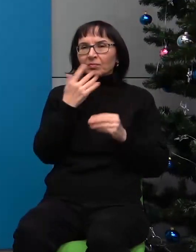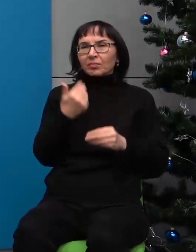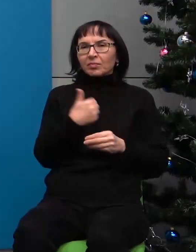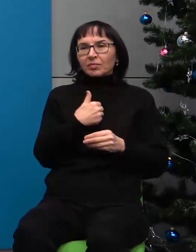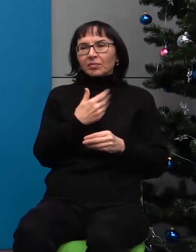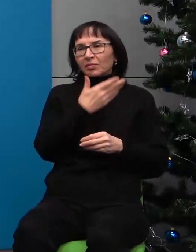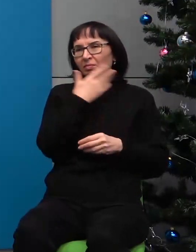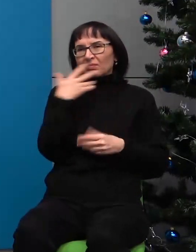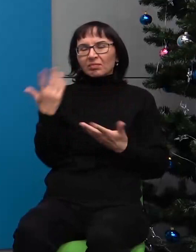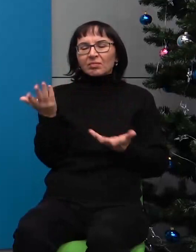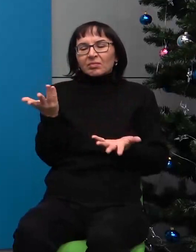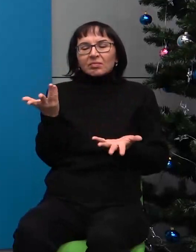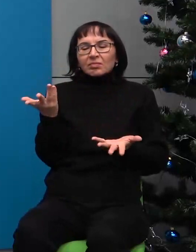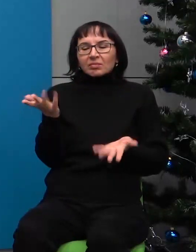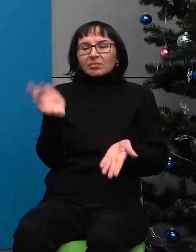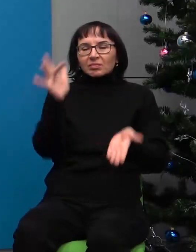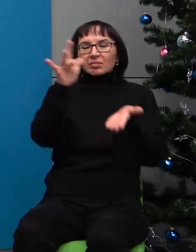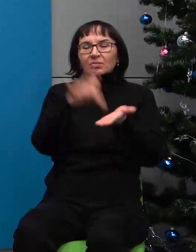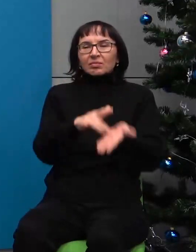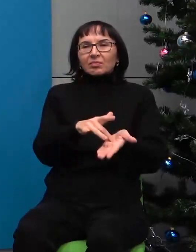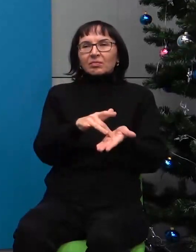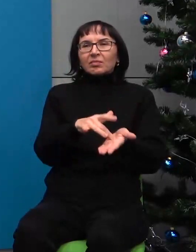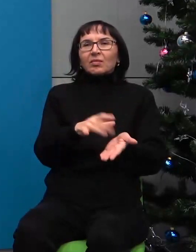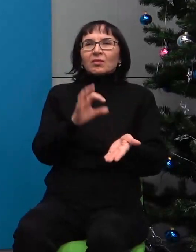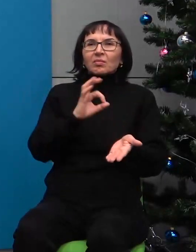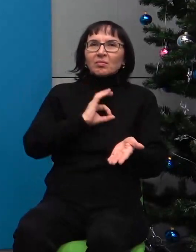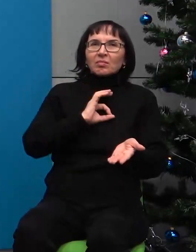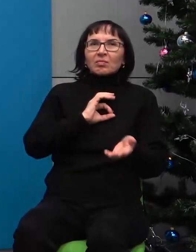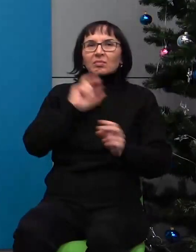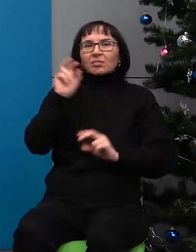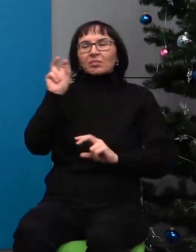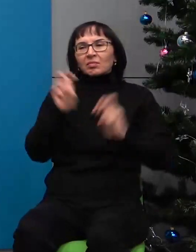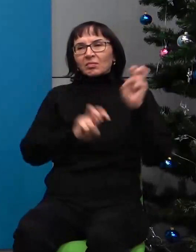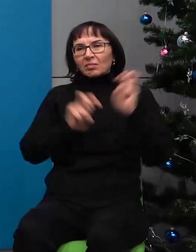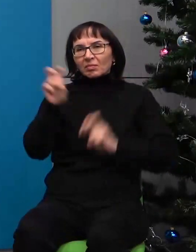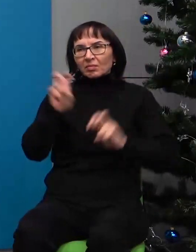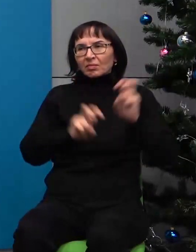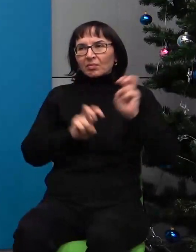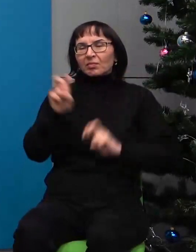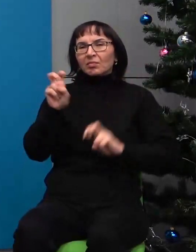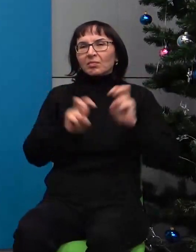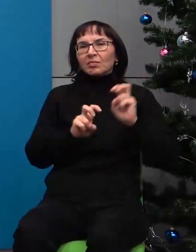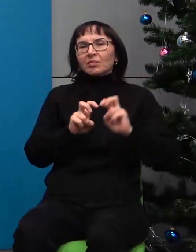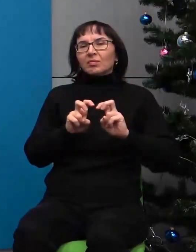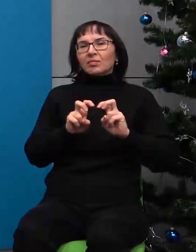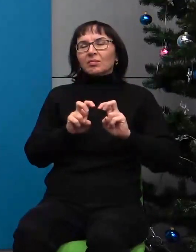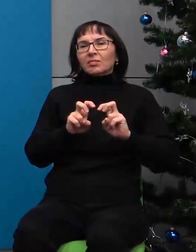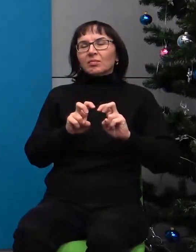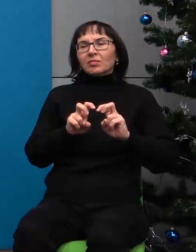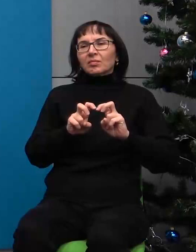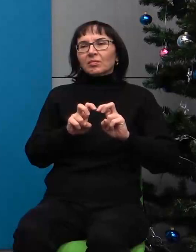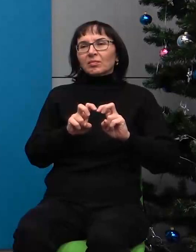bo to trzeba pojechać, delegacja, hotel, jakiś tutaj raport, jakieś takie metodologia, prawda.